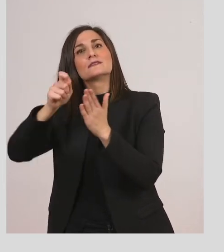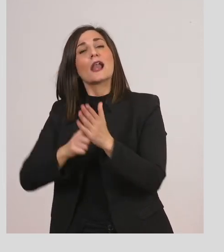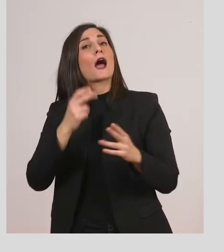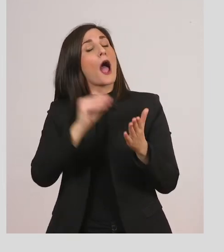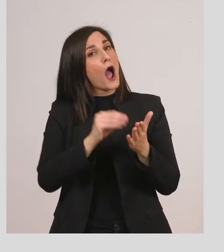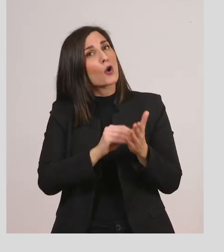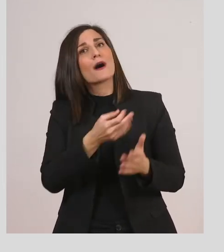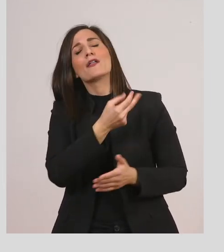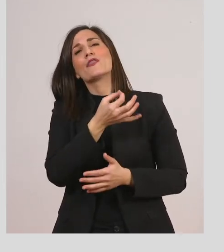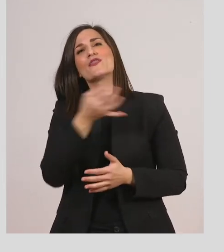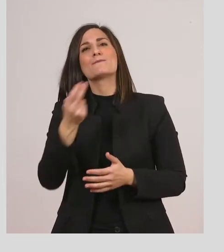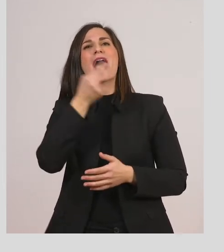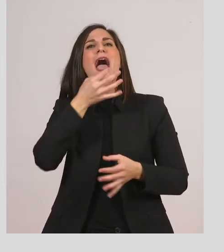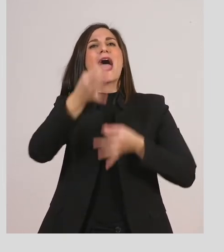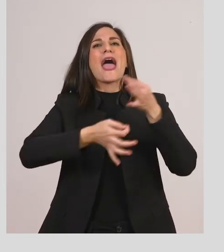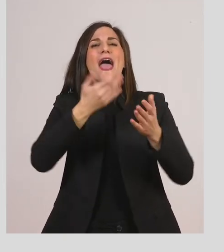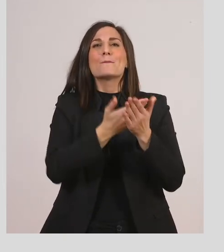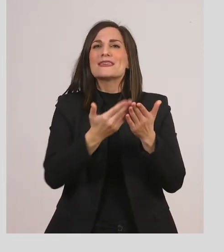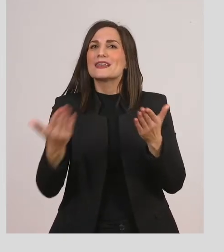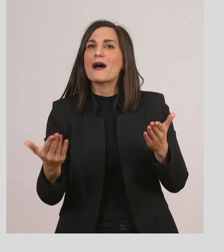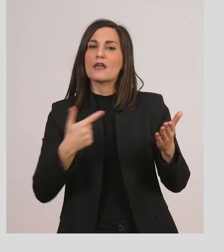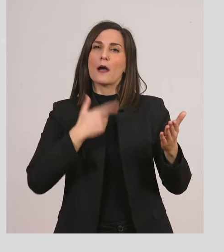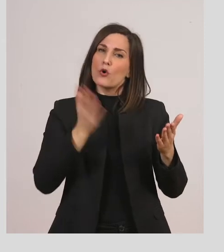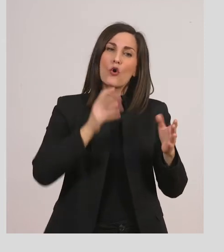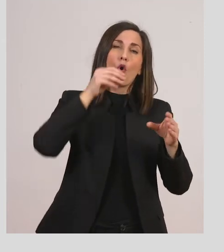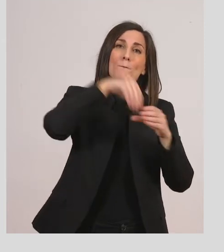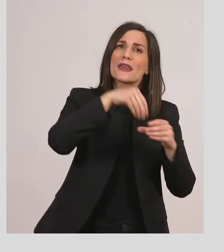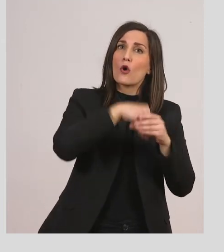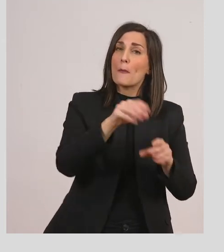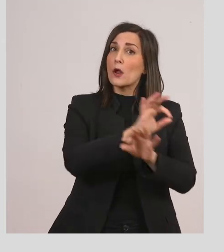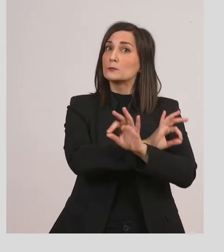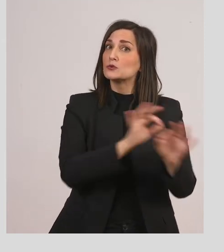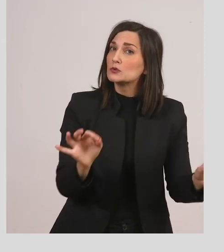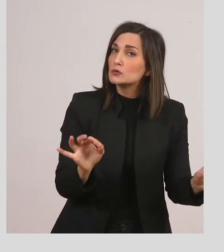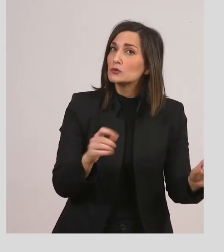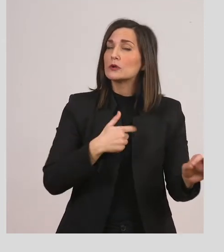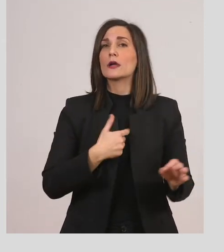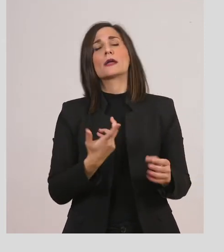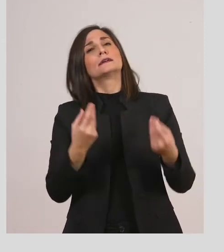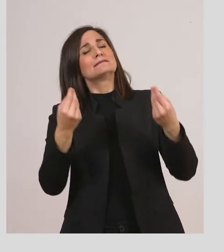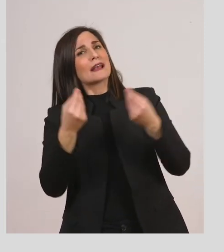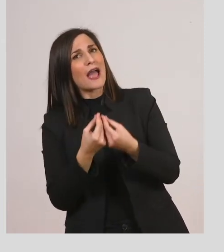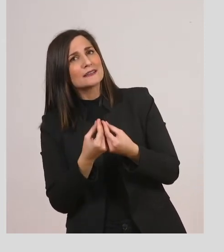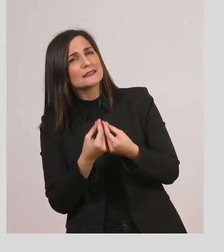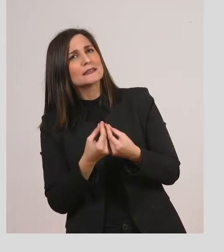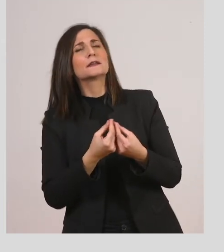Μπορούμε να σχολιάσουμε το περιεχόμενο των επιχειρημάτων μας. Μπορούμε να δούμε την μορφή των επιχειρημάτων μας και αν ήταν καλή ή όχι.